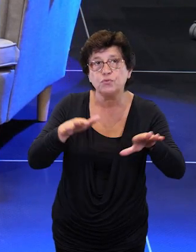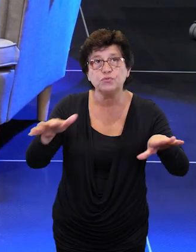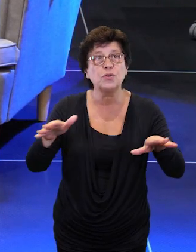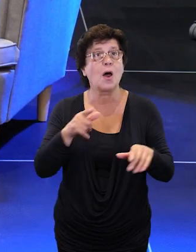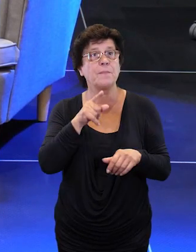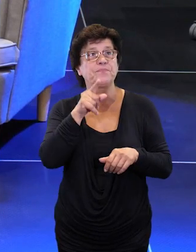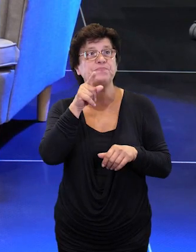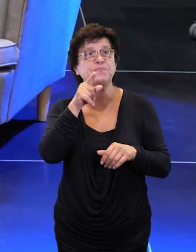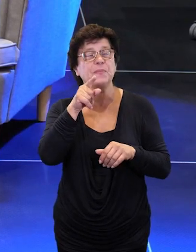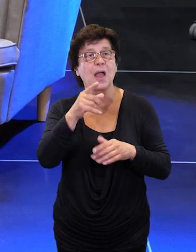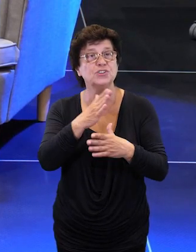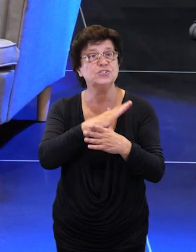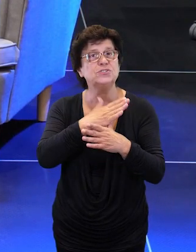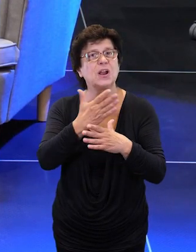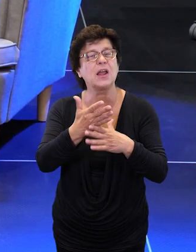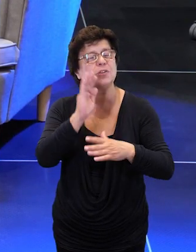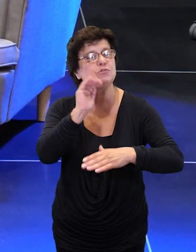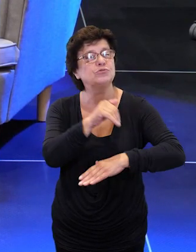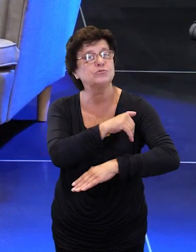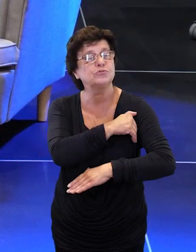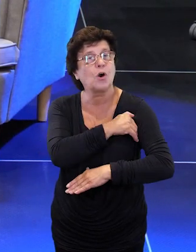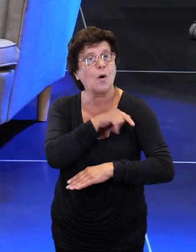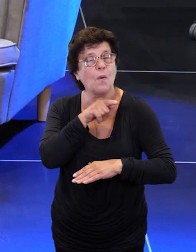tych szkół przygotowujących personel średni.